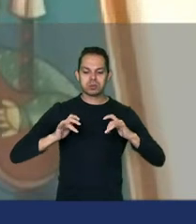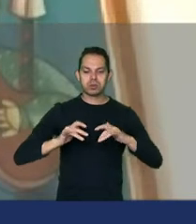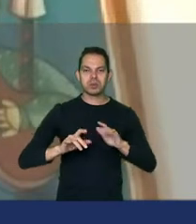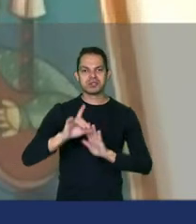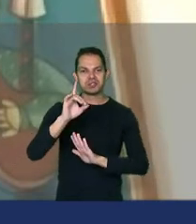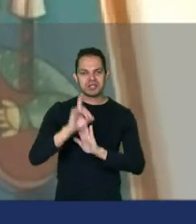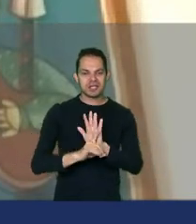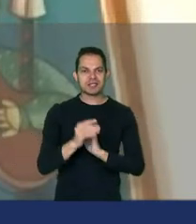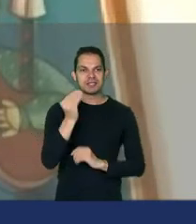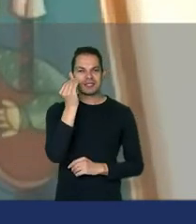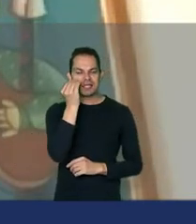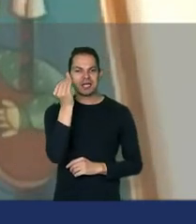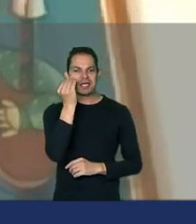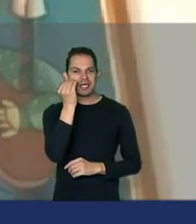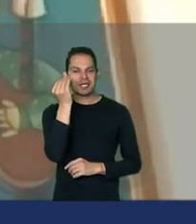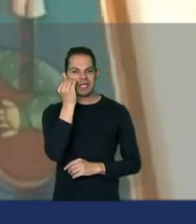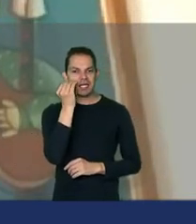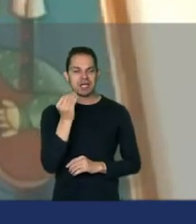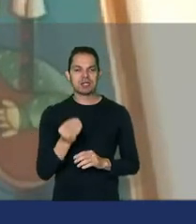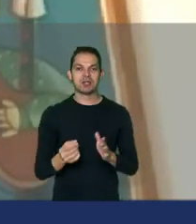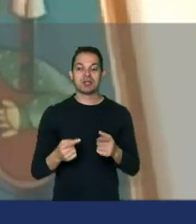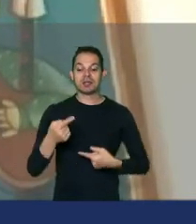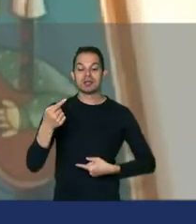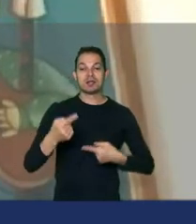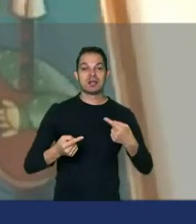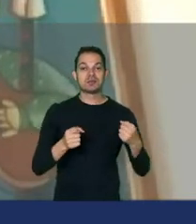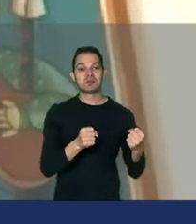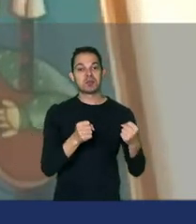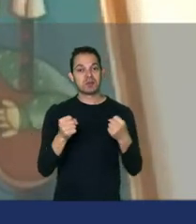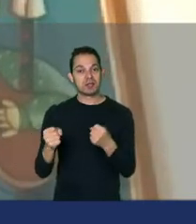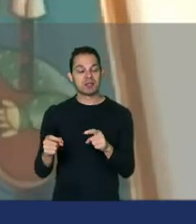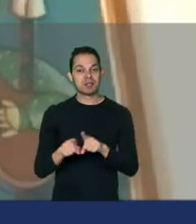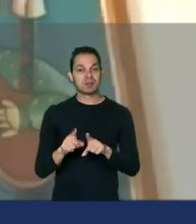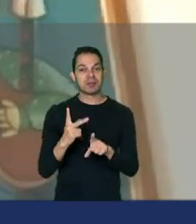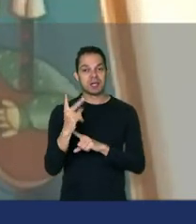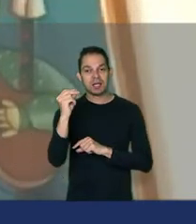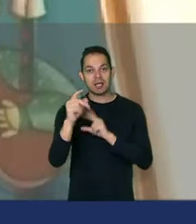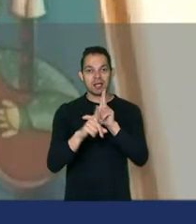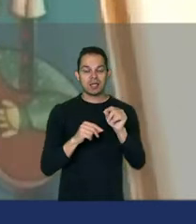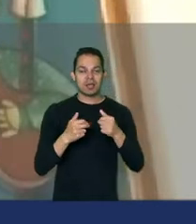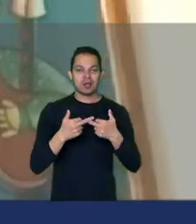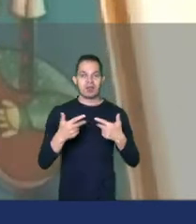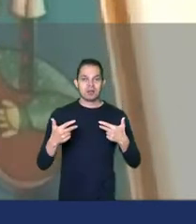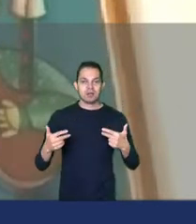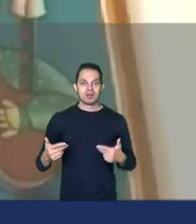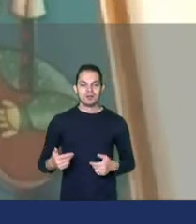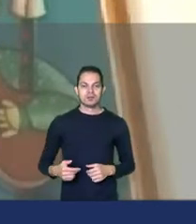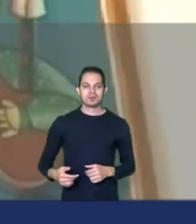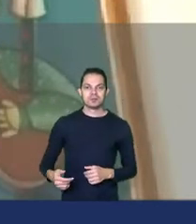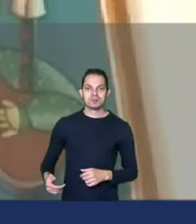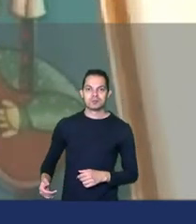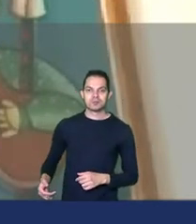ESTÃO EXPRESSOS NA DISPUTA PELO PODER E NA CONQUISTA DELE PARA QUE OUTROS DIREITOS DAS MULHERES SEJAM ASSEGURADOS.